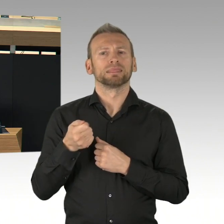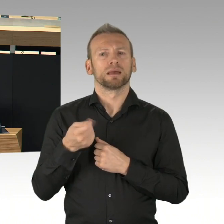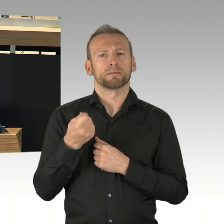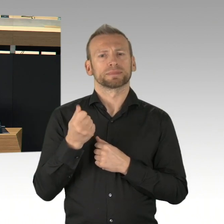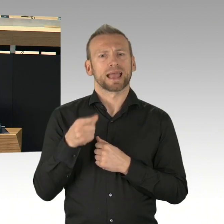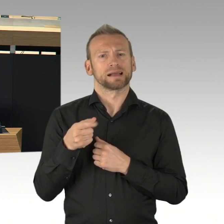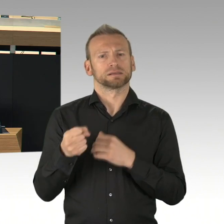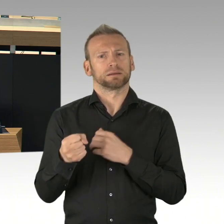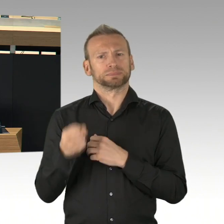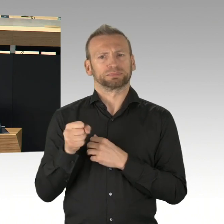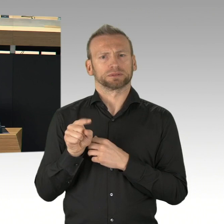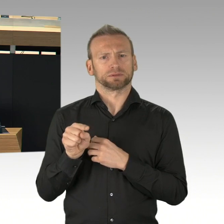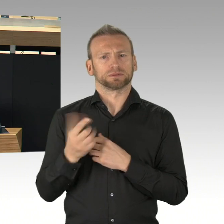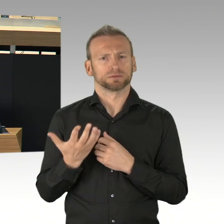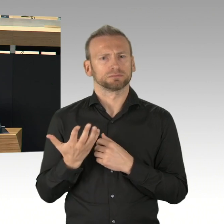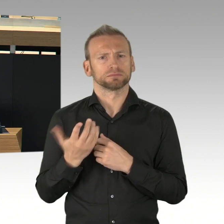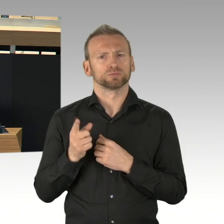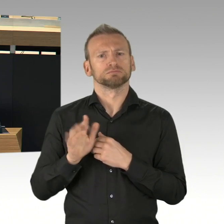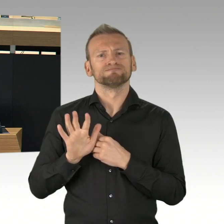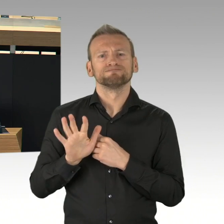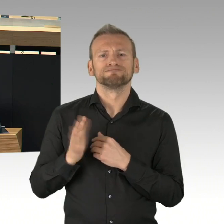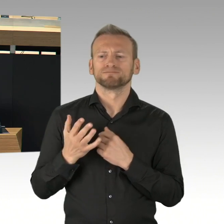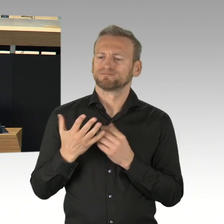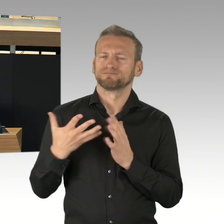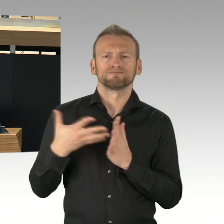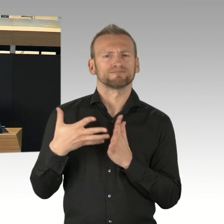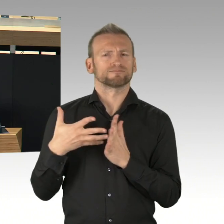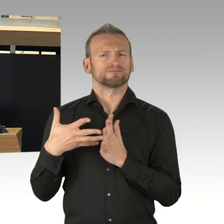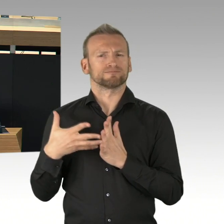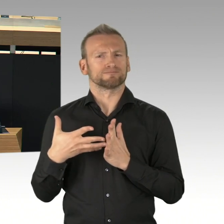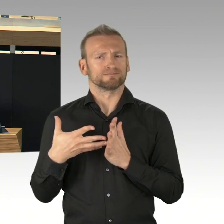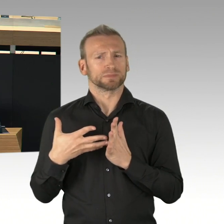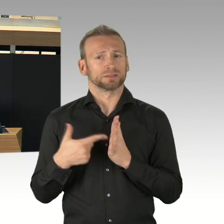und führt am Ende zu gar nichts, außer zu Mietsteigerungen. (Beifall)